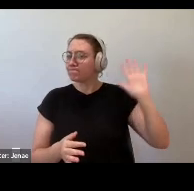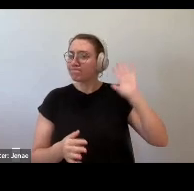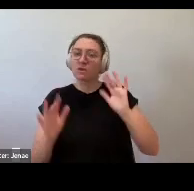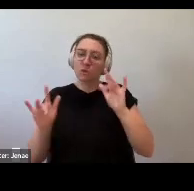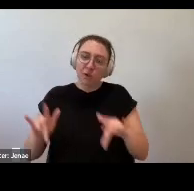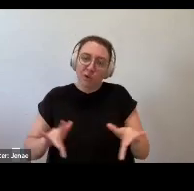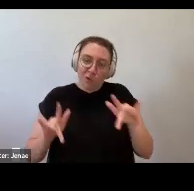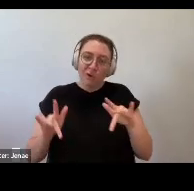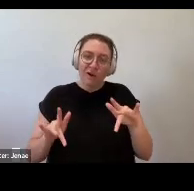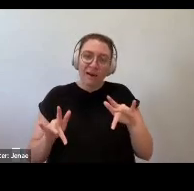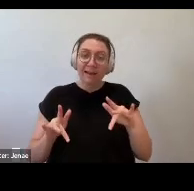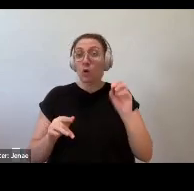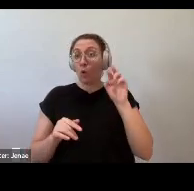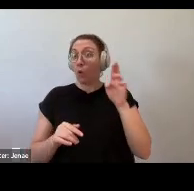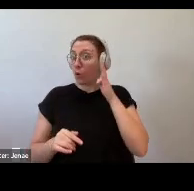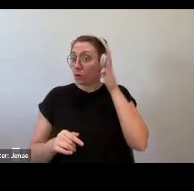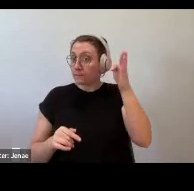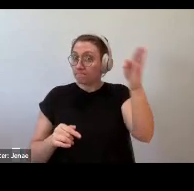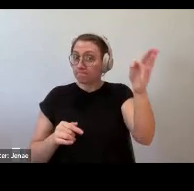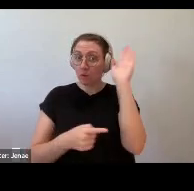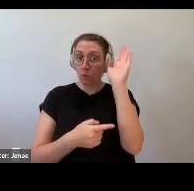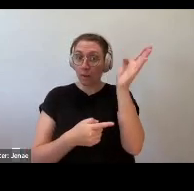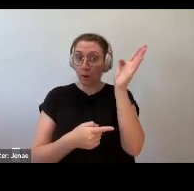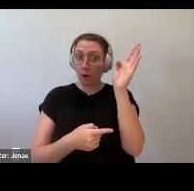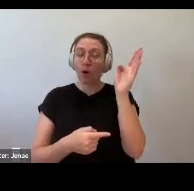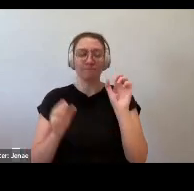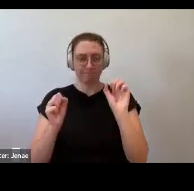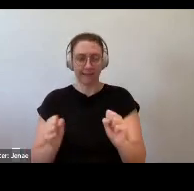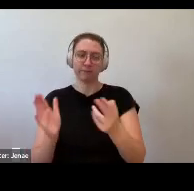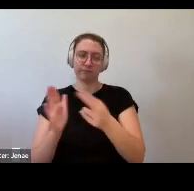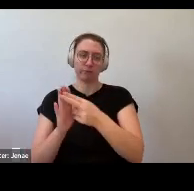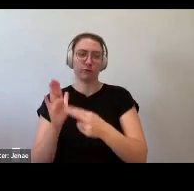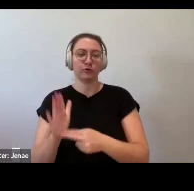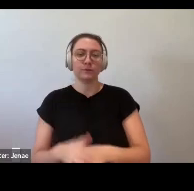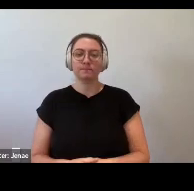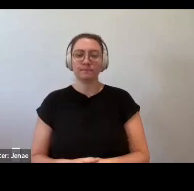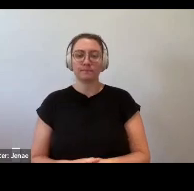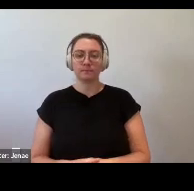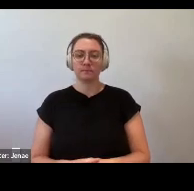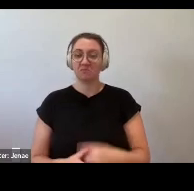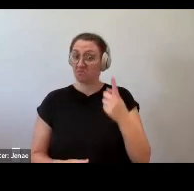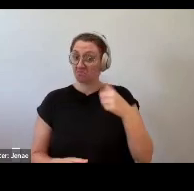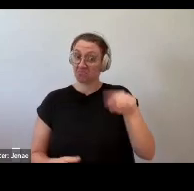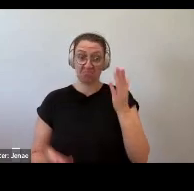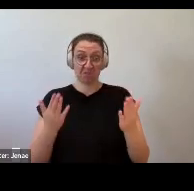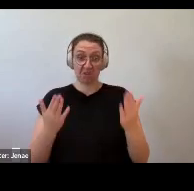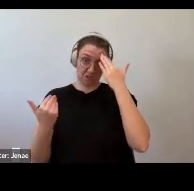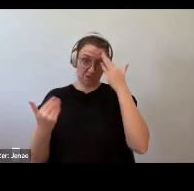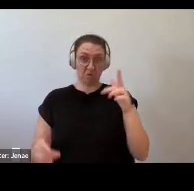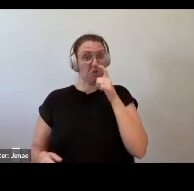en los próximos seminarios web. Para quienes no estén familiarizados con Seeds of Partnership,